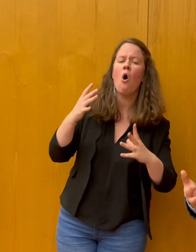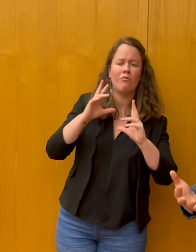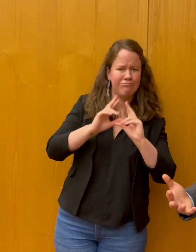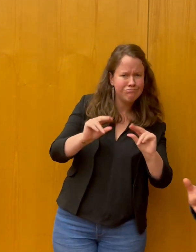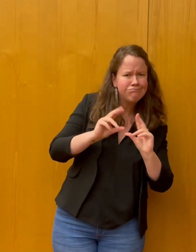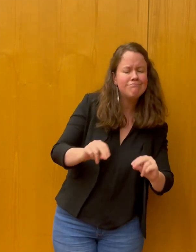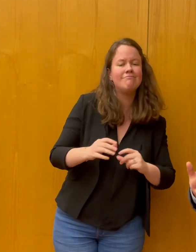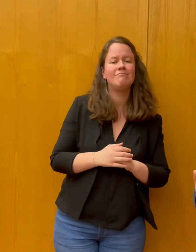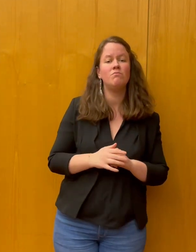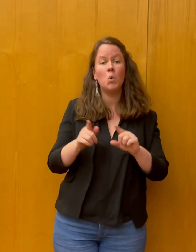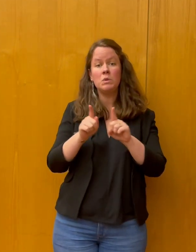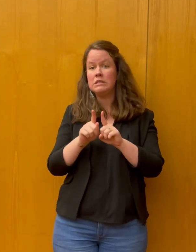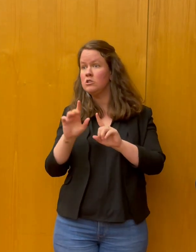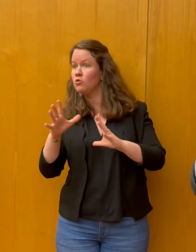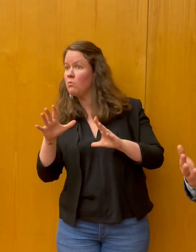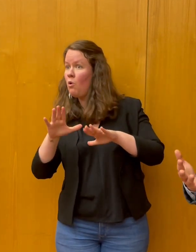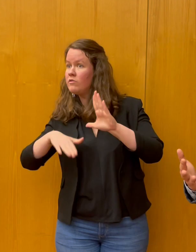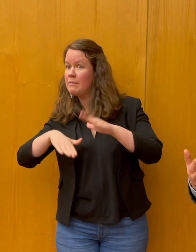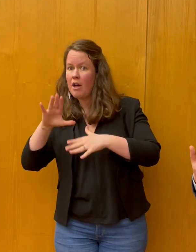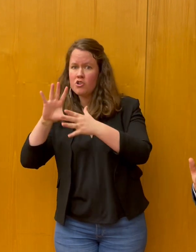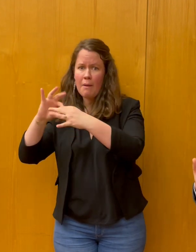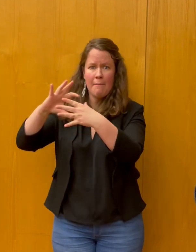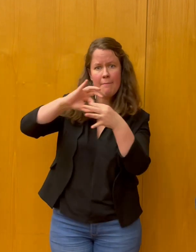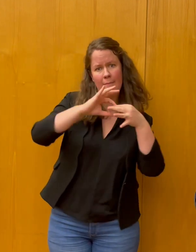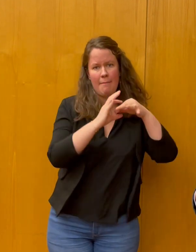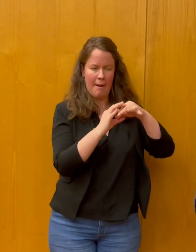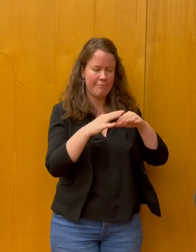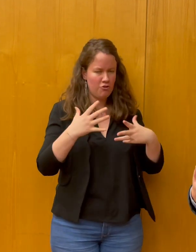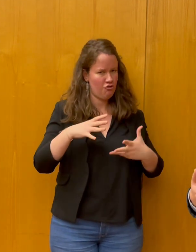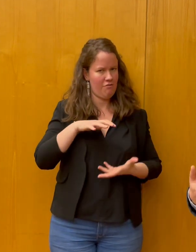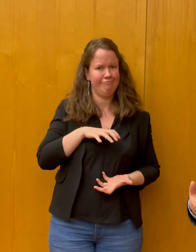entre les différentes plateformes. Toutes les propositions ont été formalisées. Maintenant,